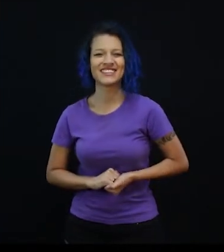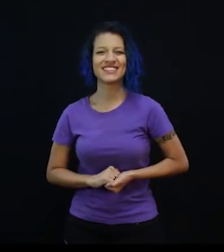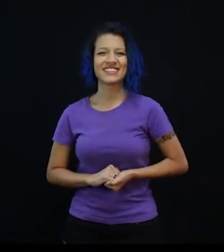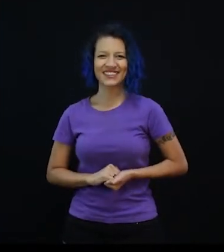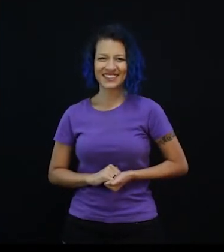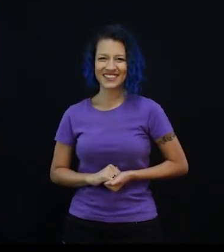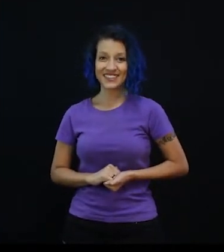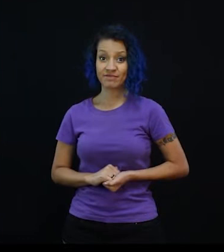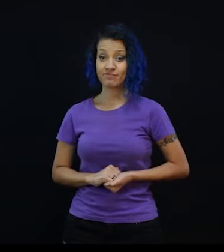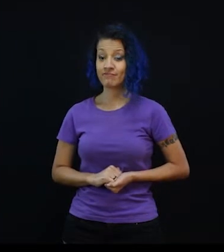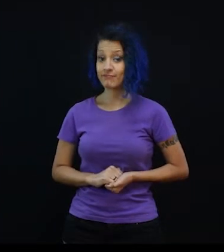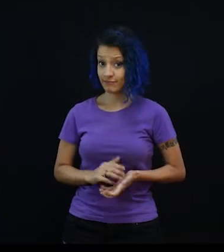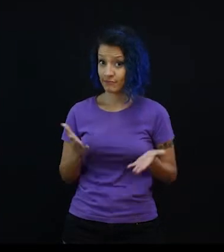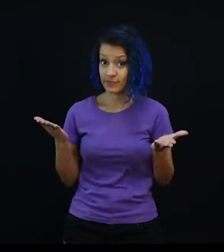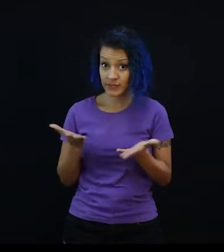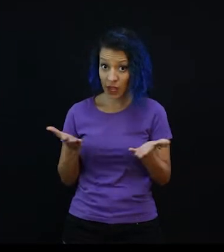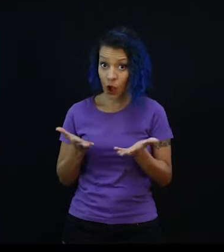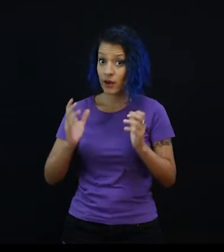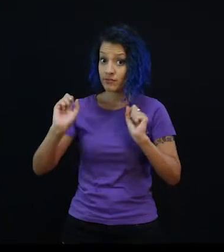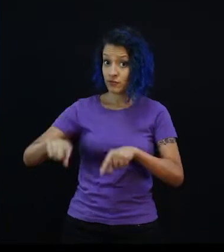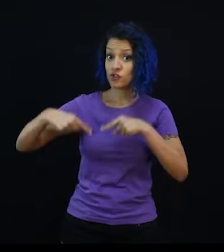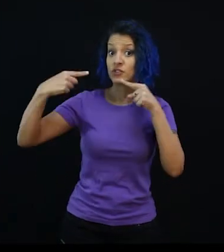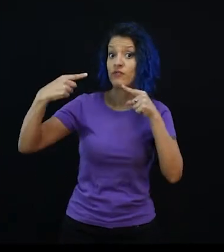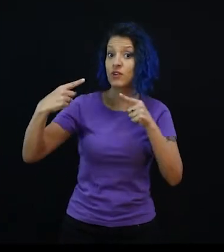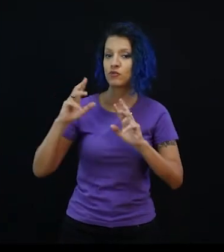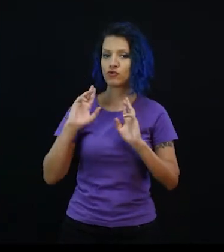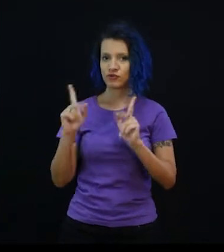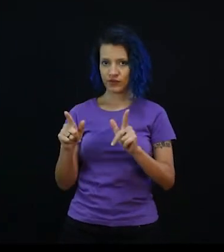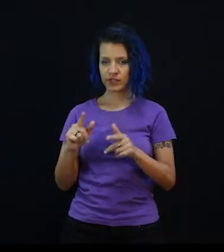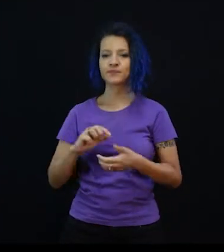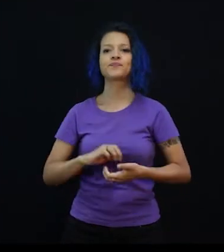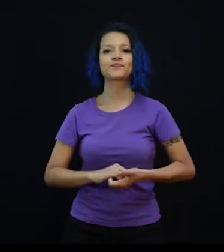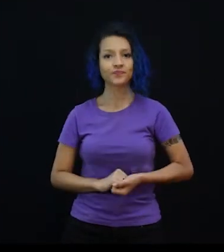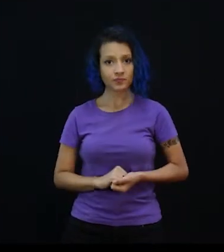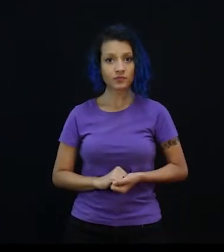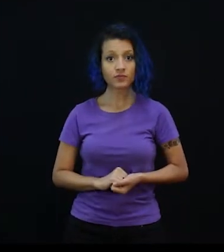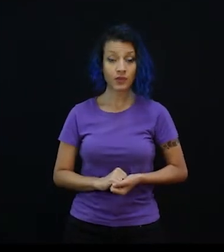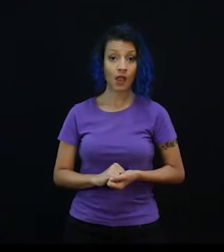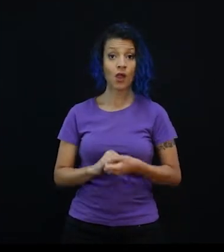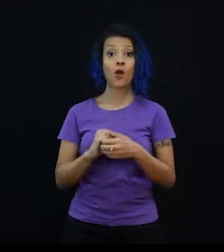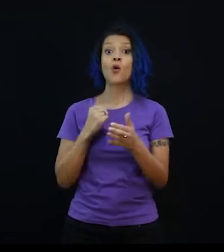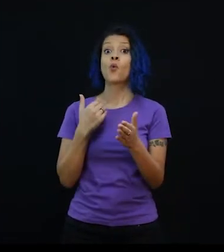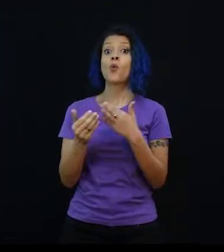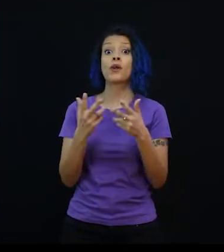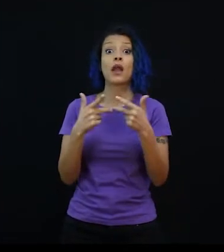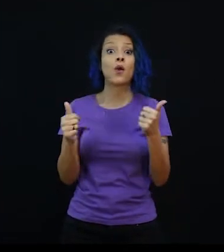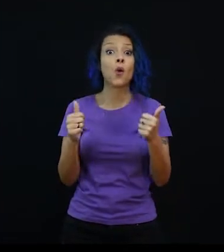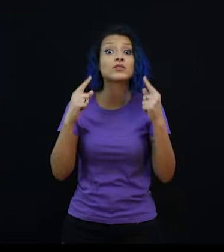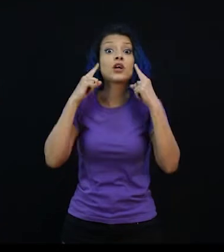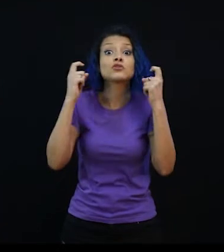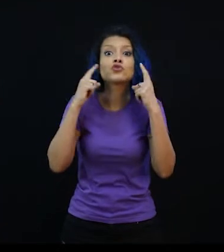Mas agora tem outro desafio, você vai pegar qualquer coisa que faça som, pode ser até a mesa,